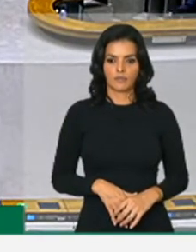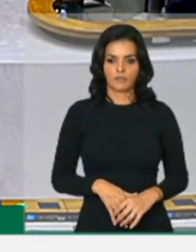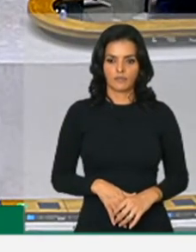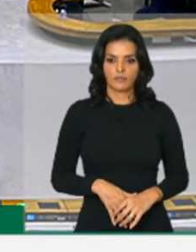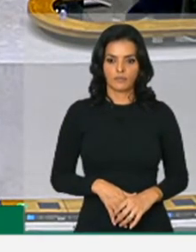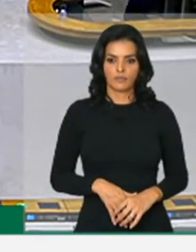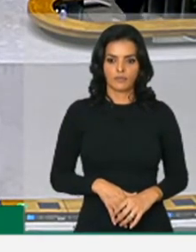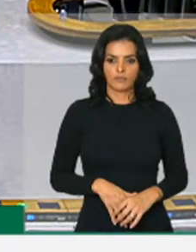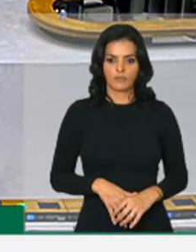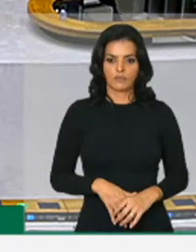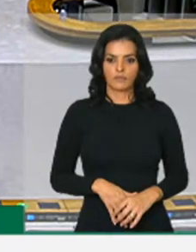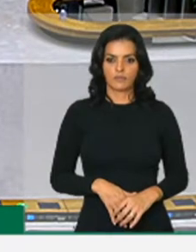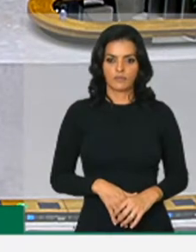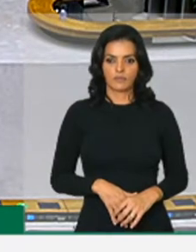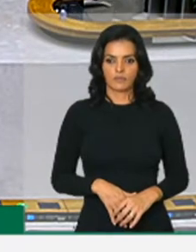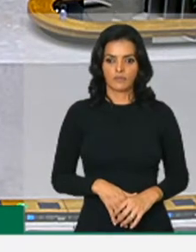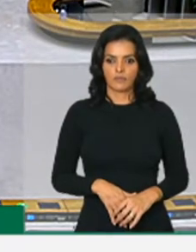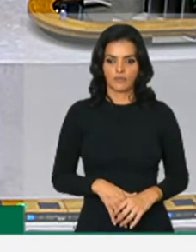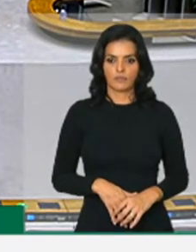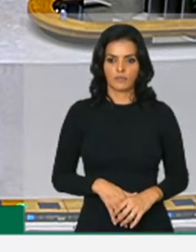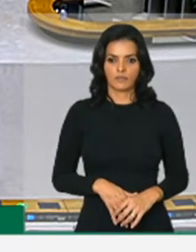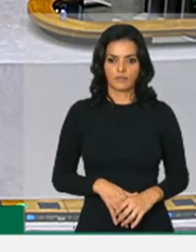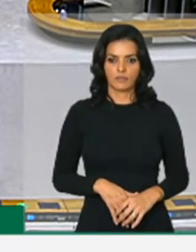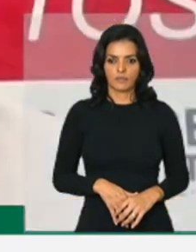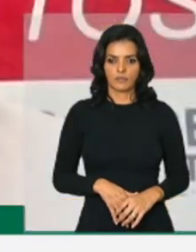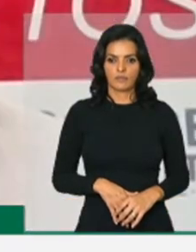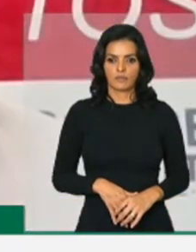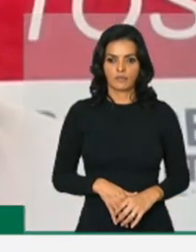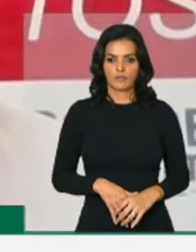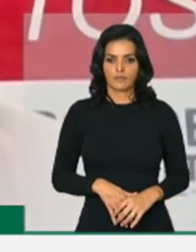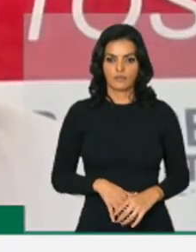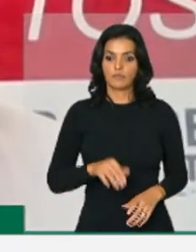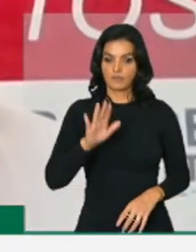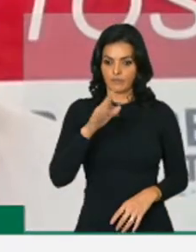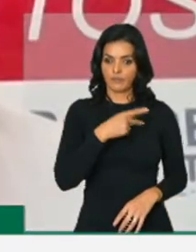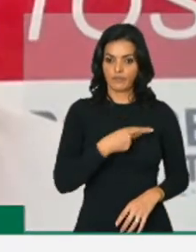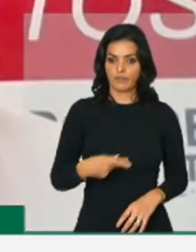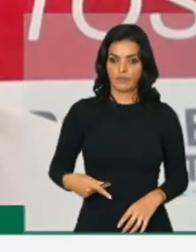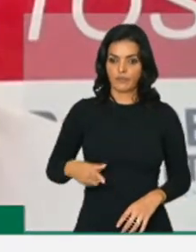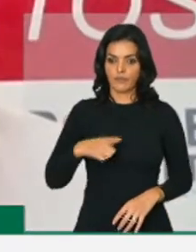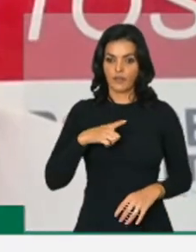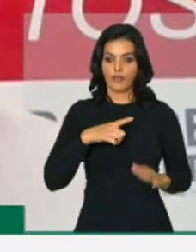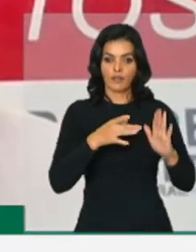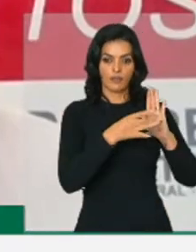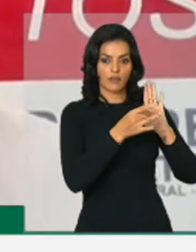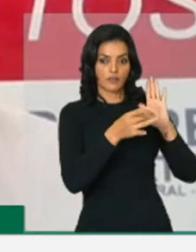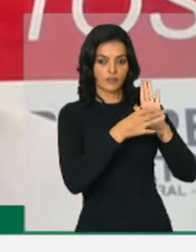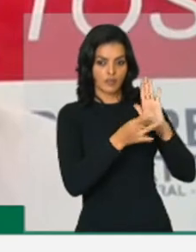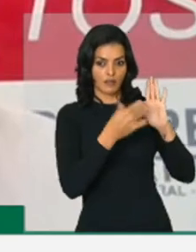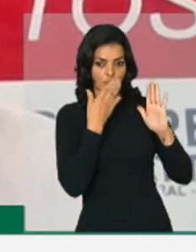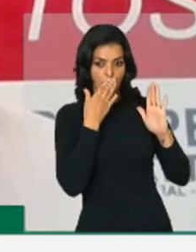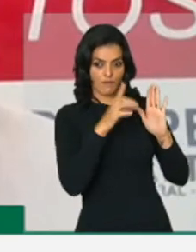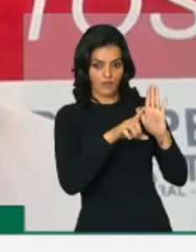QUE TER SIDO VOTADO ANTES. -- [DEPUTADO]: VOTAR OS PRESSUPOSTOS TAMBÉM AINDA. -- [PRESIDENTE]: PRIMEIRO OS PRESSUPOSTOS E DEPOIS O DESTAQUE.